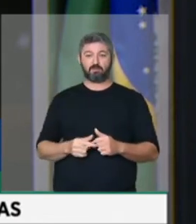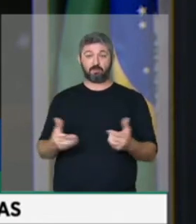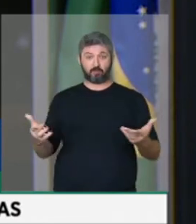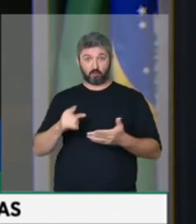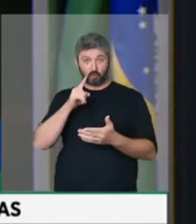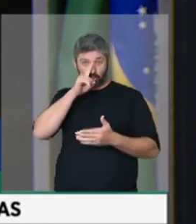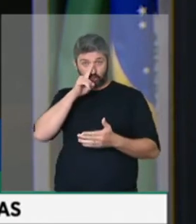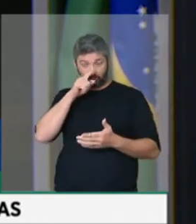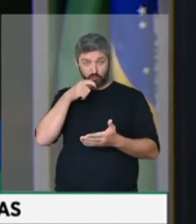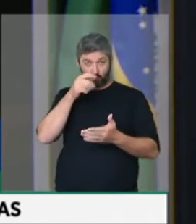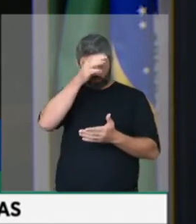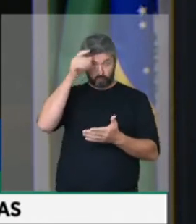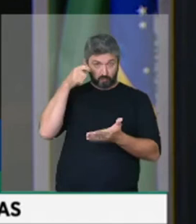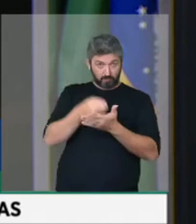CUSTO MÉDIO DO MEGAWATTS É